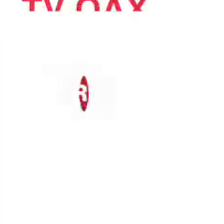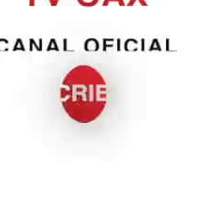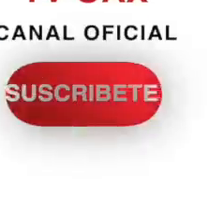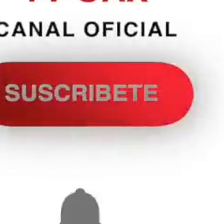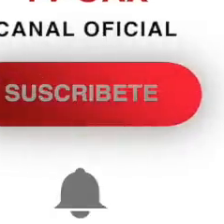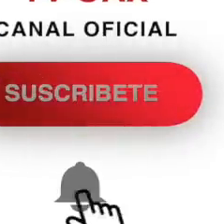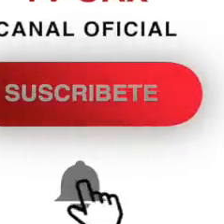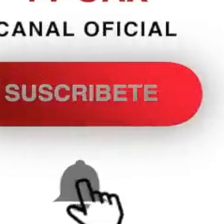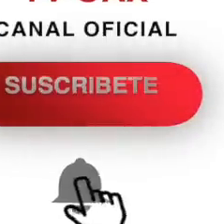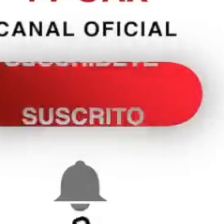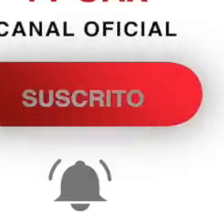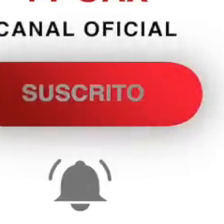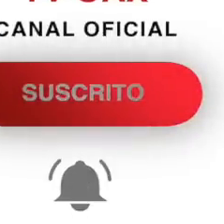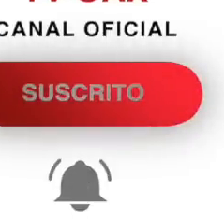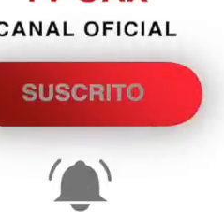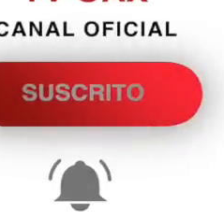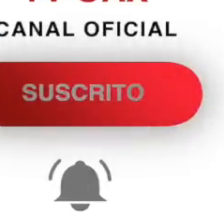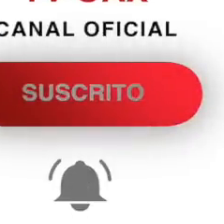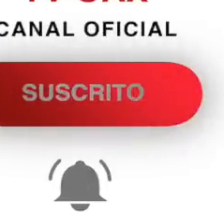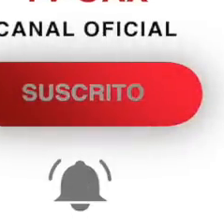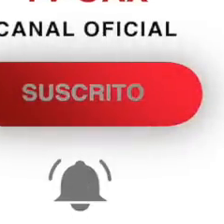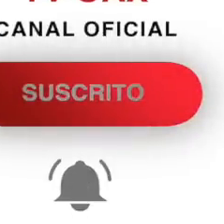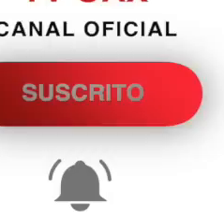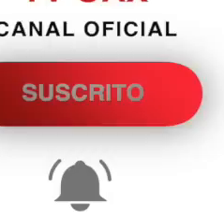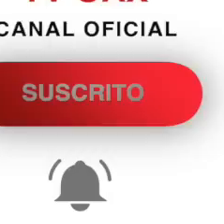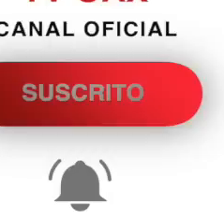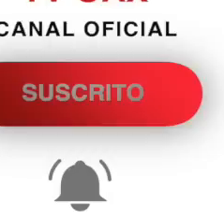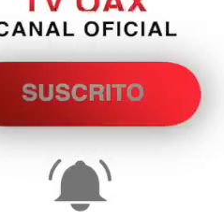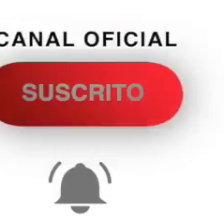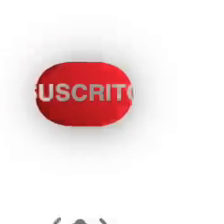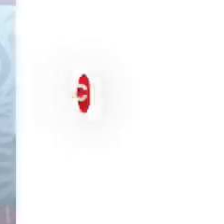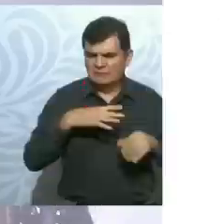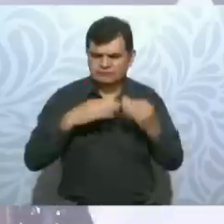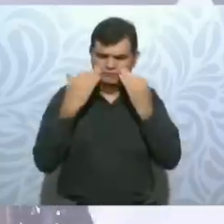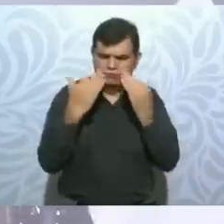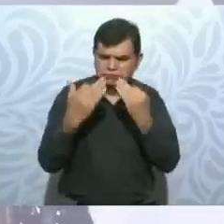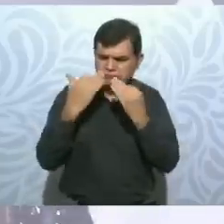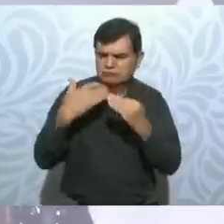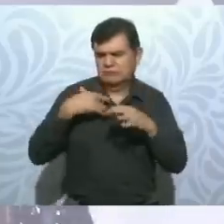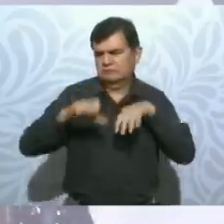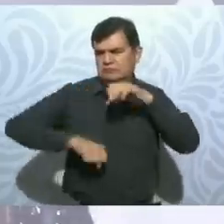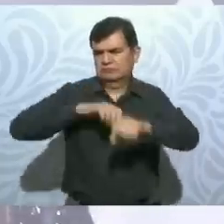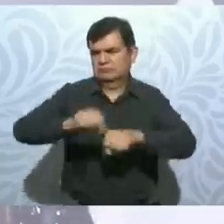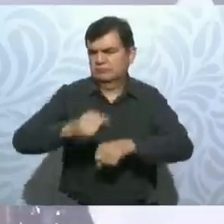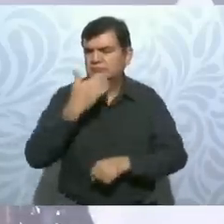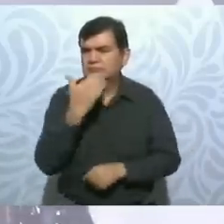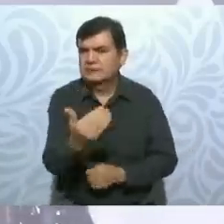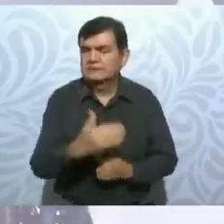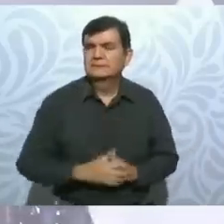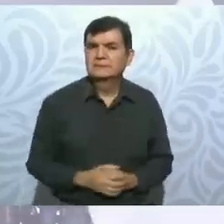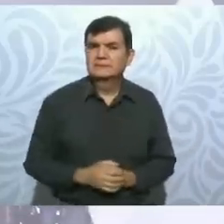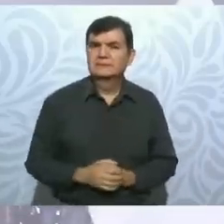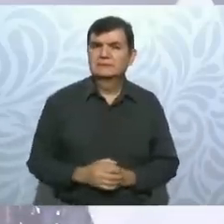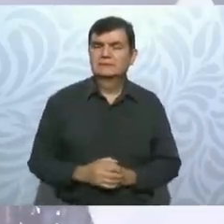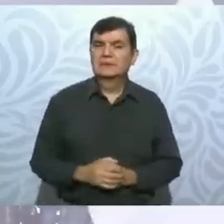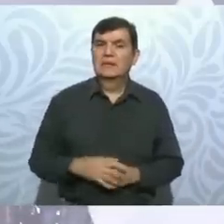guardia nacional ha sido sumamente importante para tener resultados efectivos el tercer eje es el